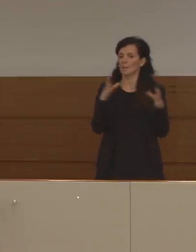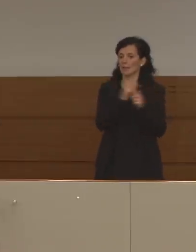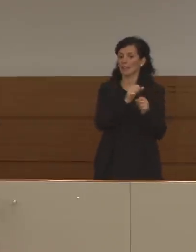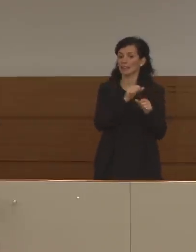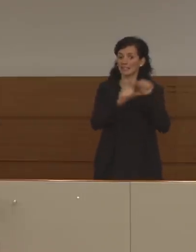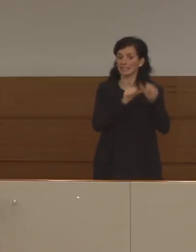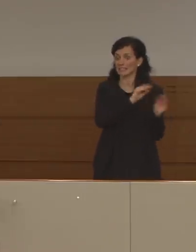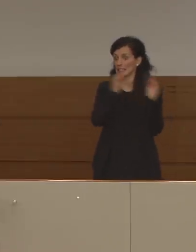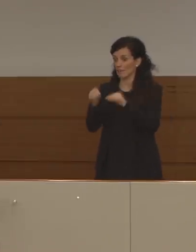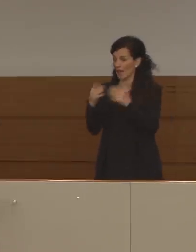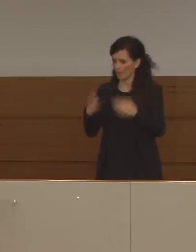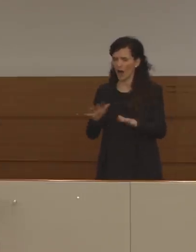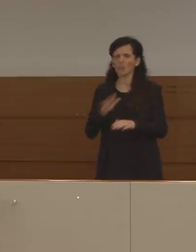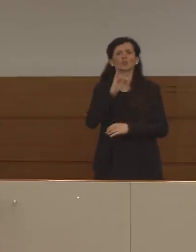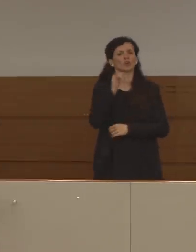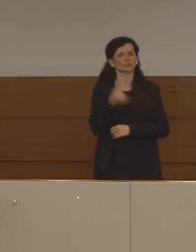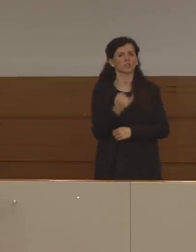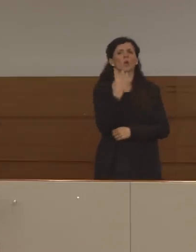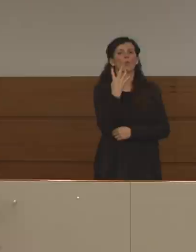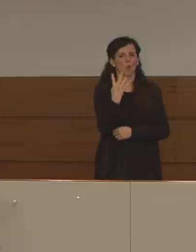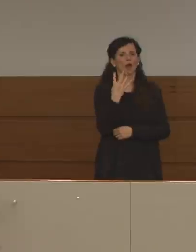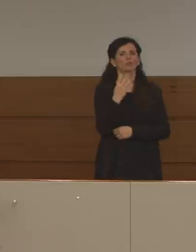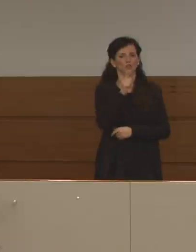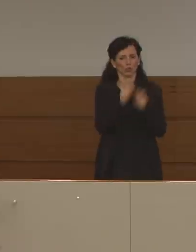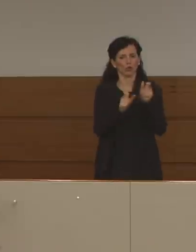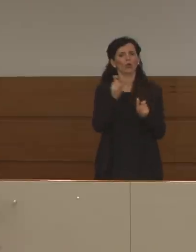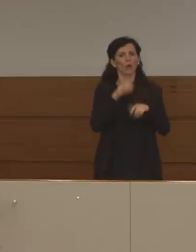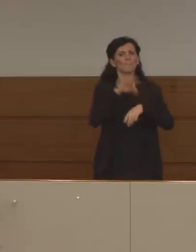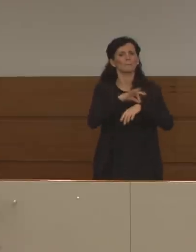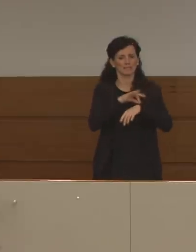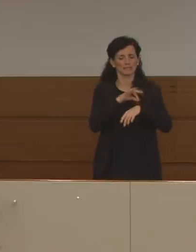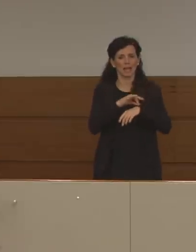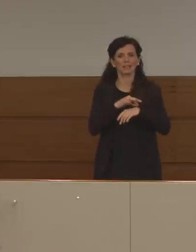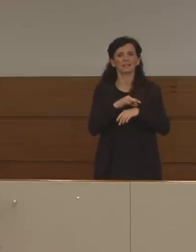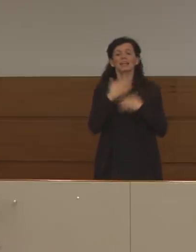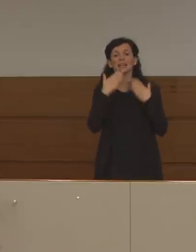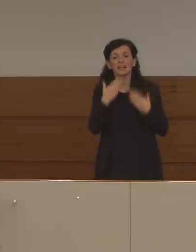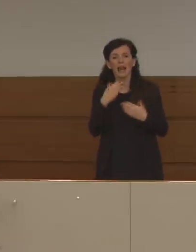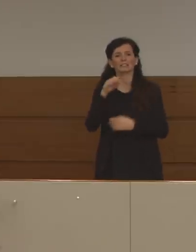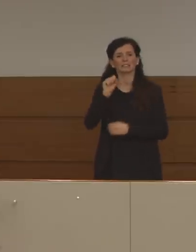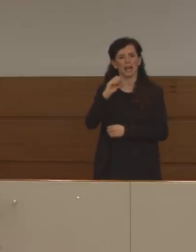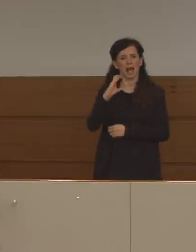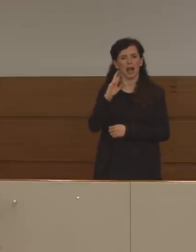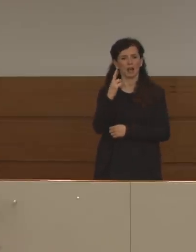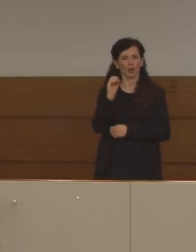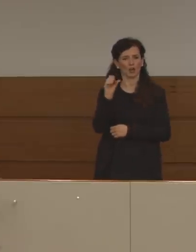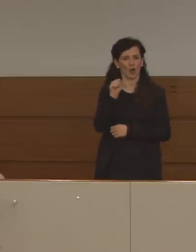Abbiamo trasferito attraverso il meccanismo della CROSS 4 pazienti.